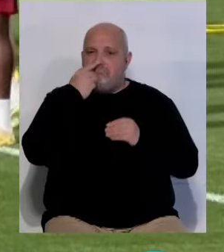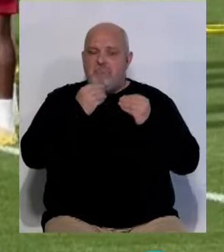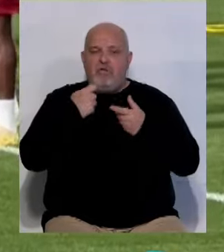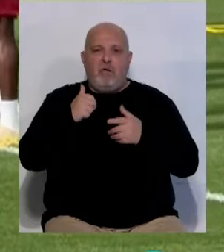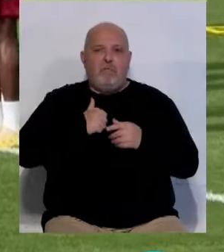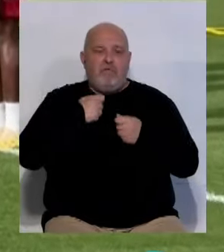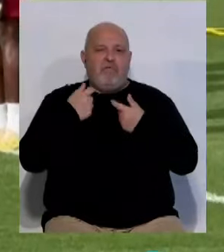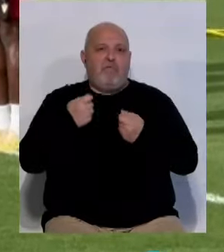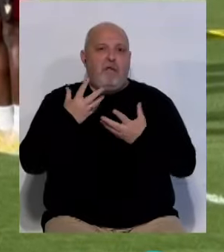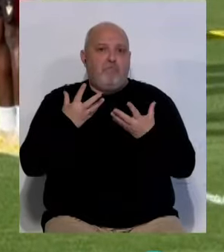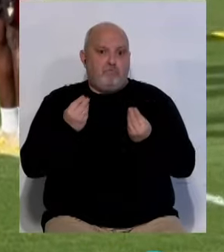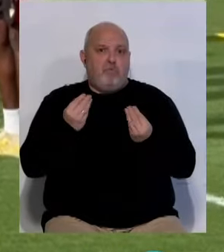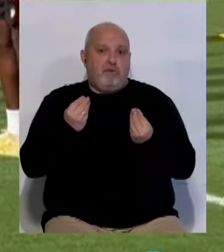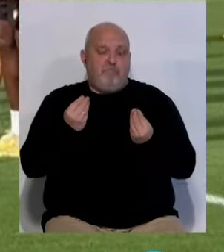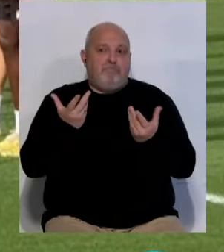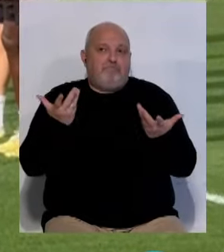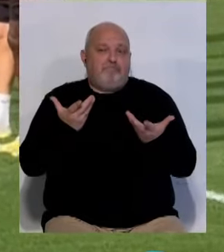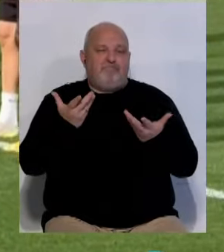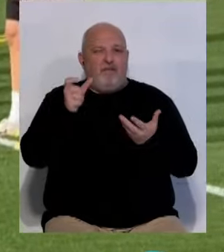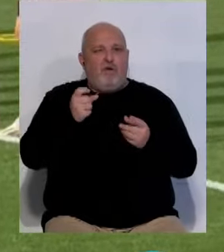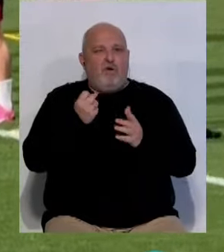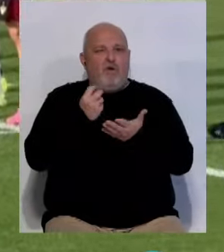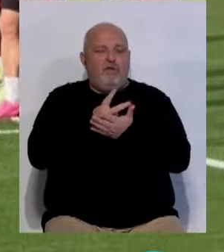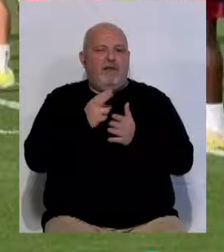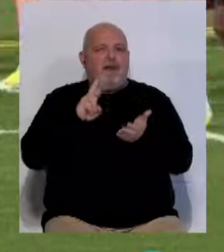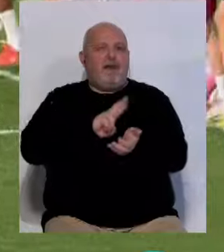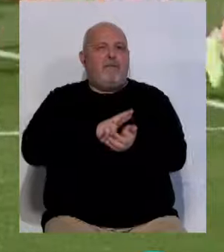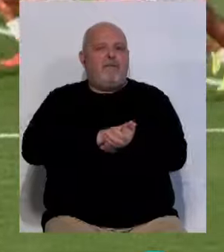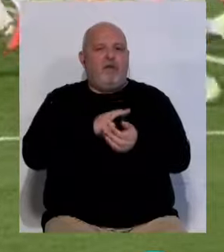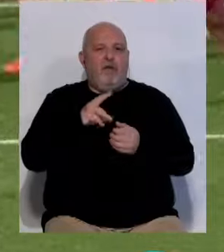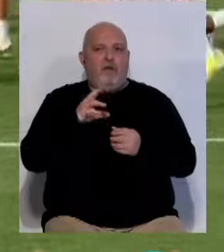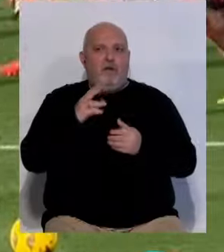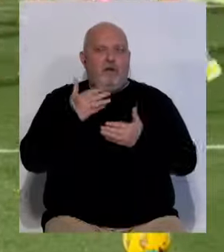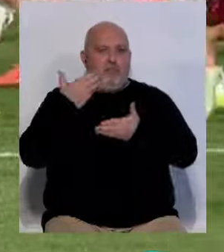oportunidades ha tenido muchas lo que tiene que sacar otra vez el rendimiento que nos maravilló